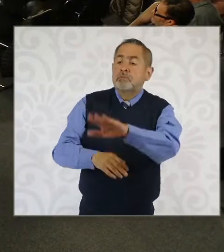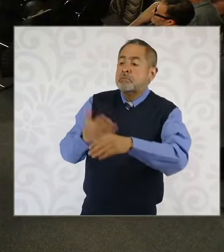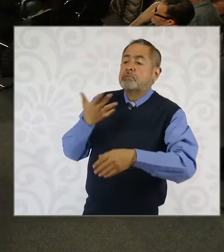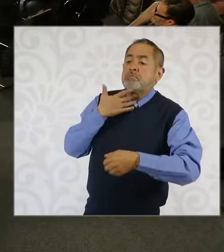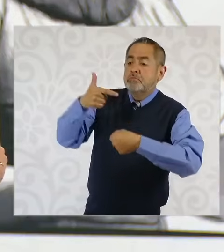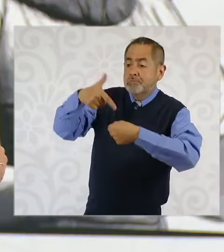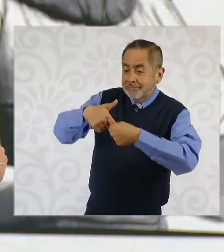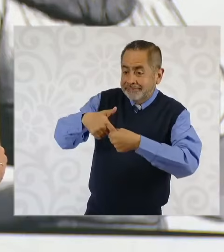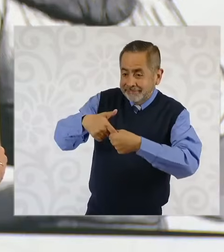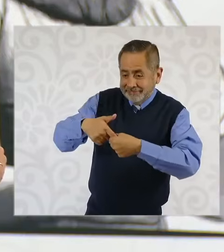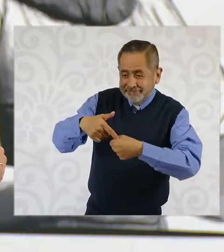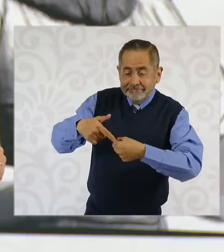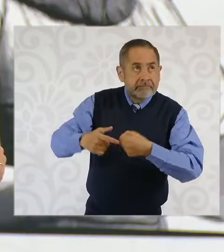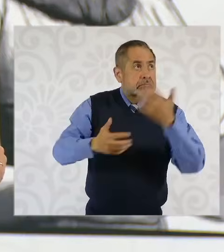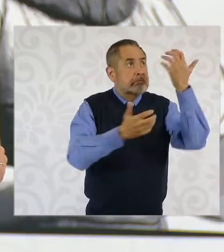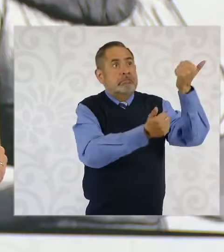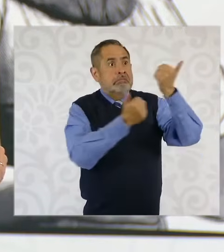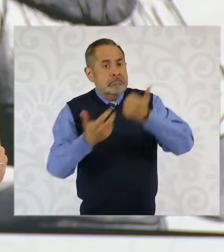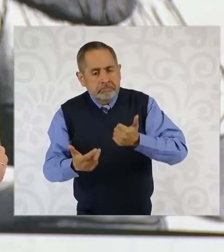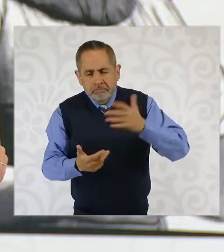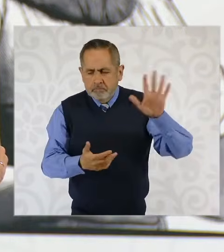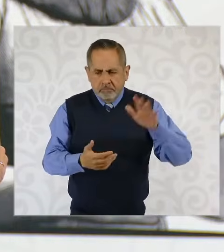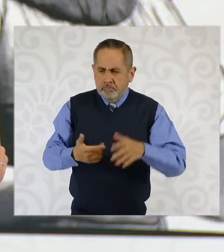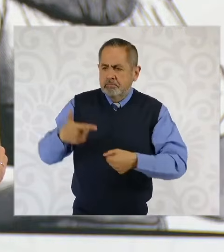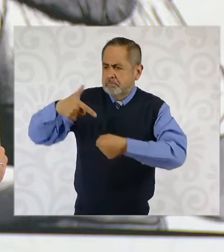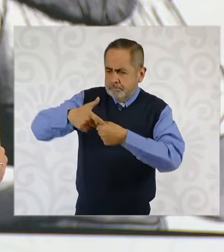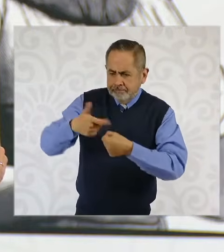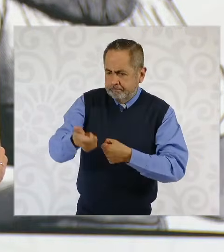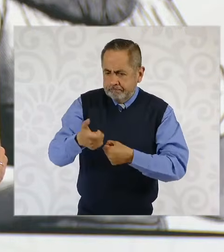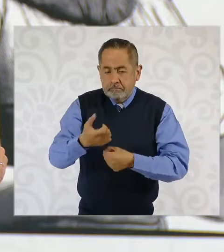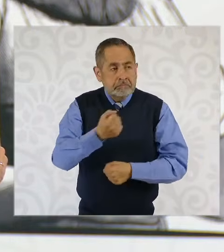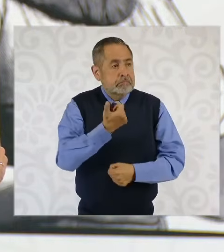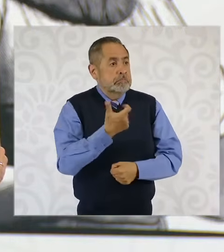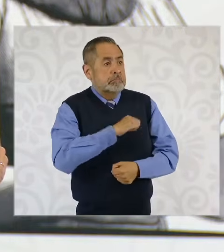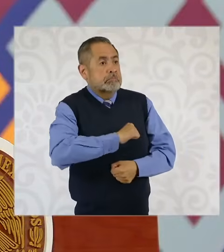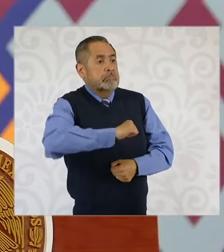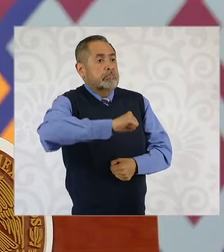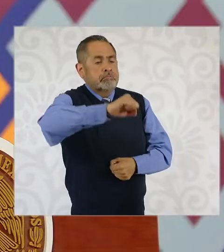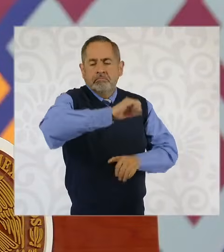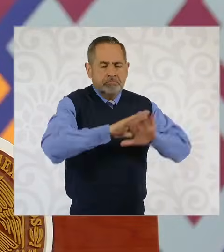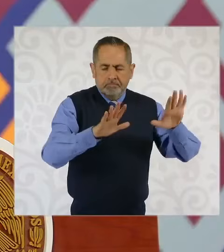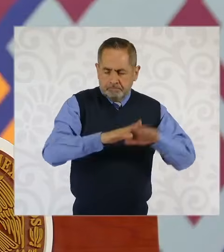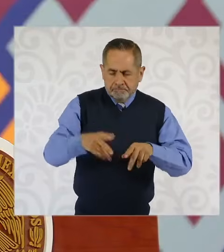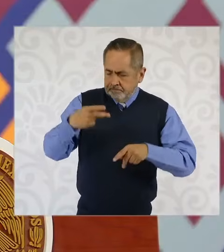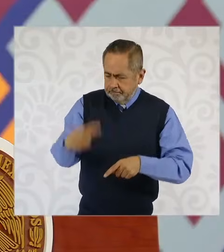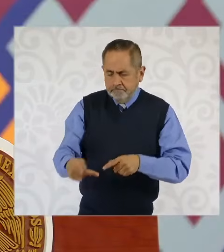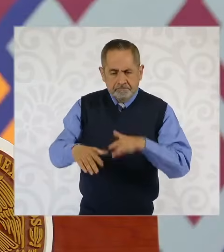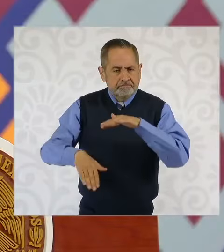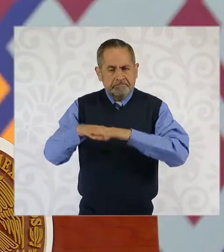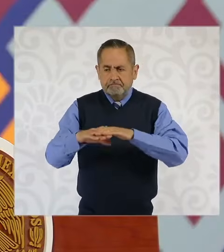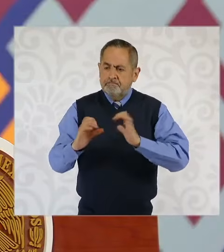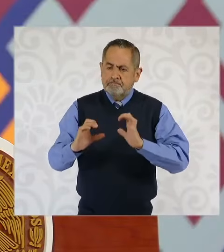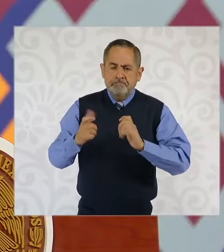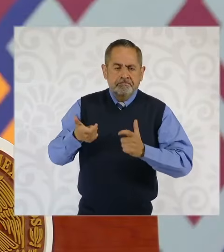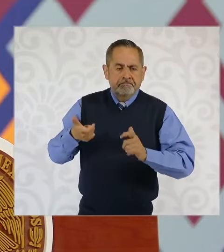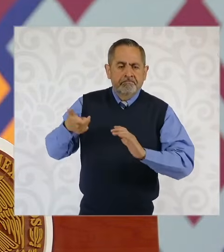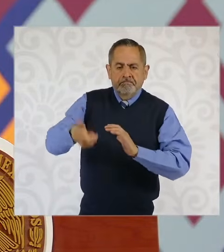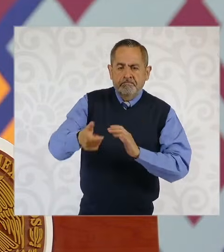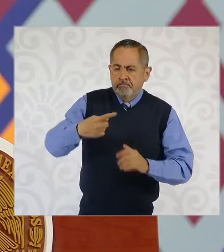o sea este no crezca con los gasolineros este fuera de lo que nos comprometimos que